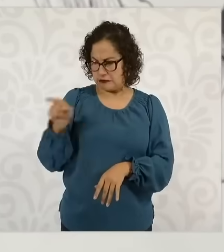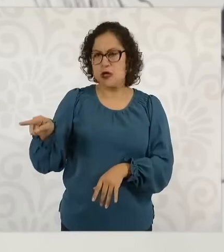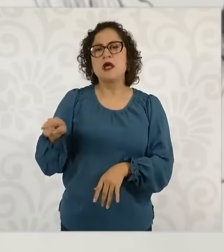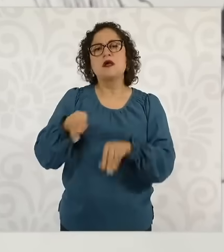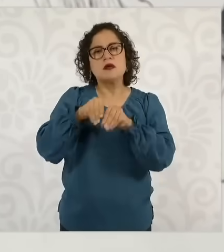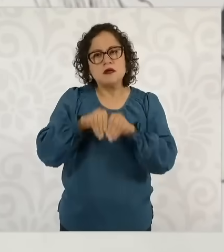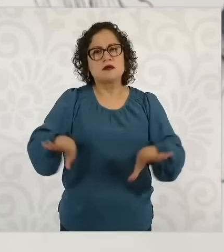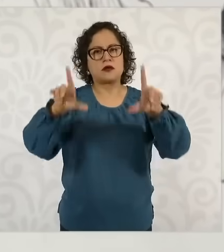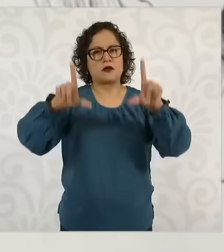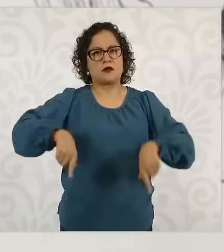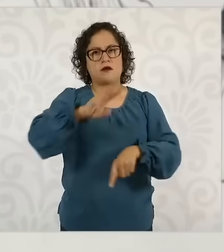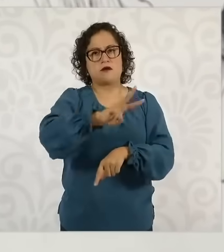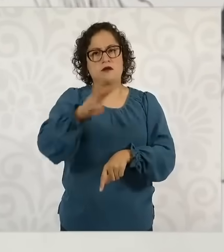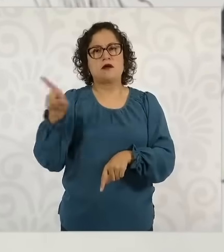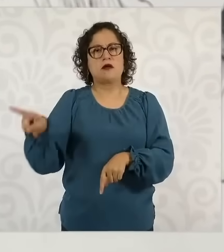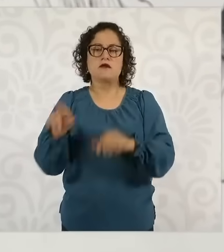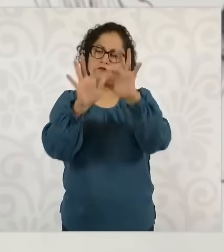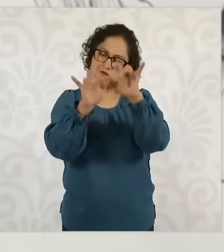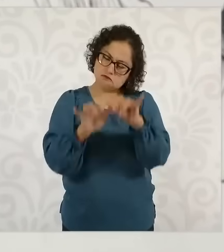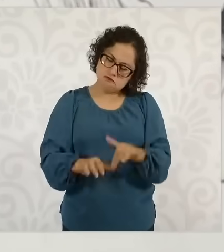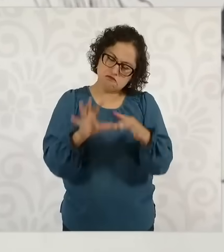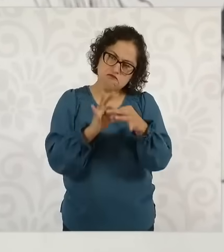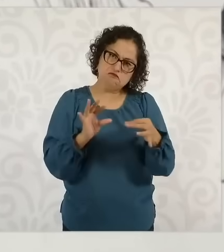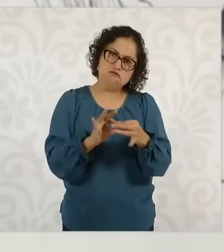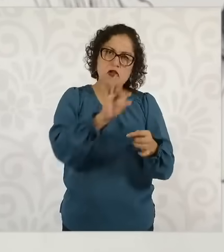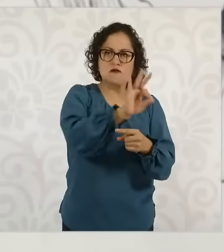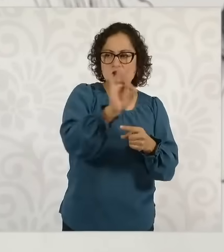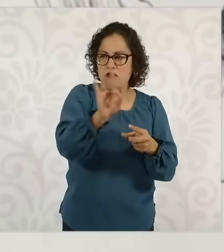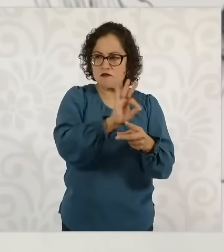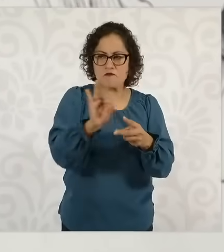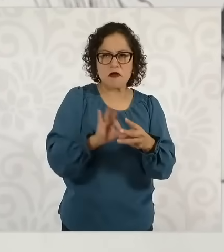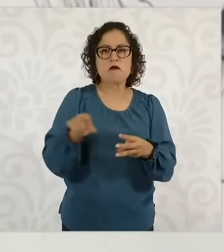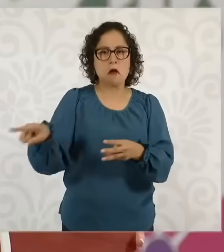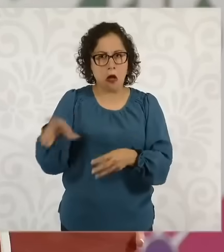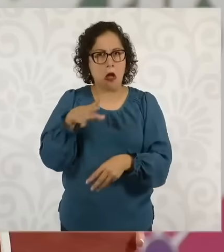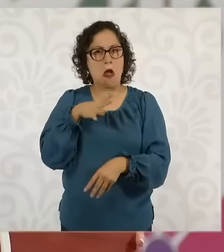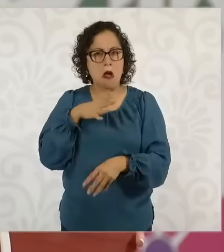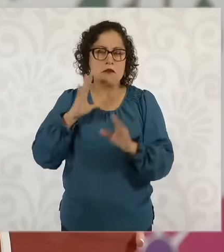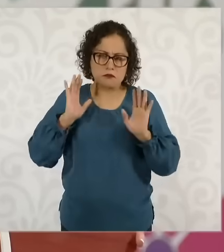eh dando toda la explicación con fechas, etcétera. Pues sí, con gusto pueden venir a explicar, porque